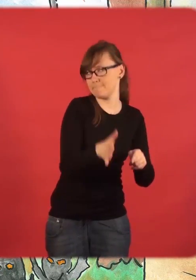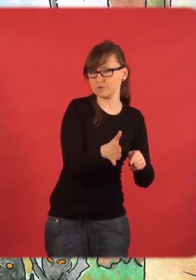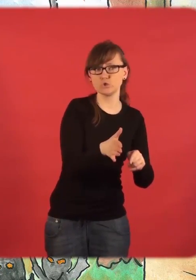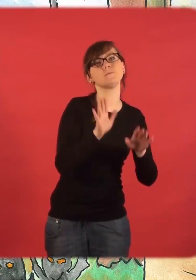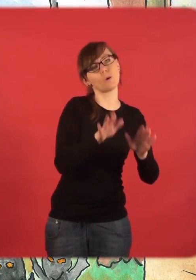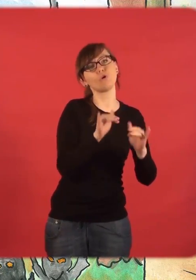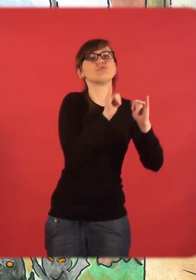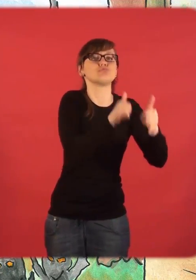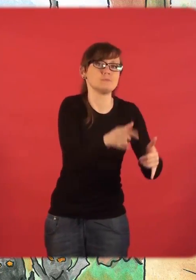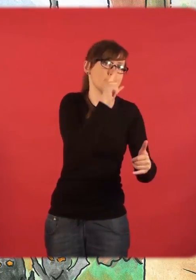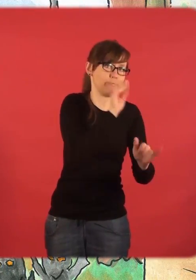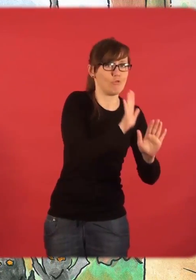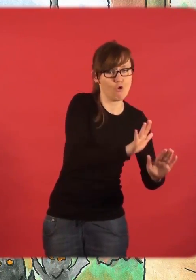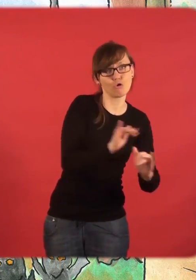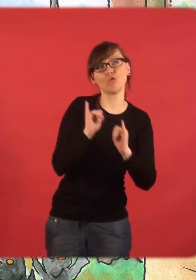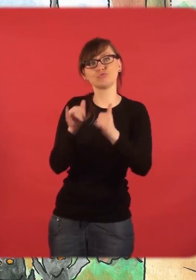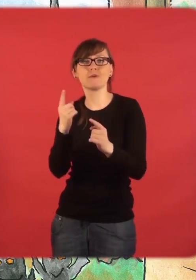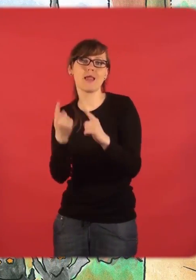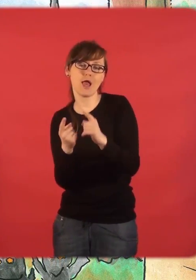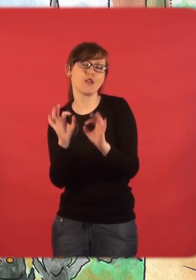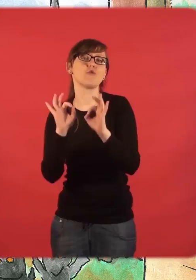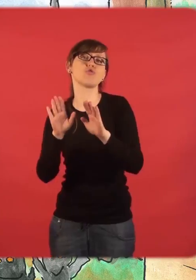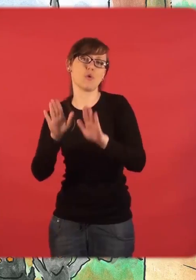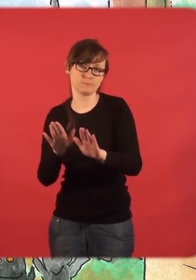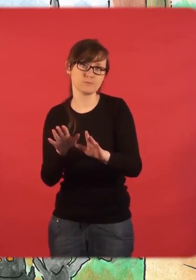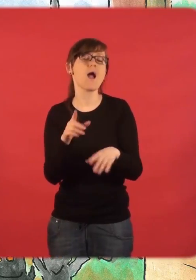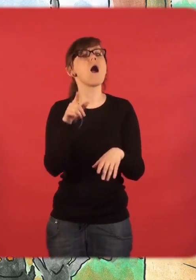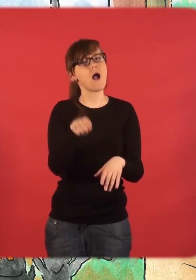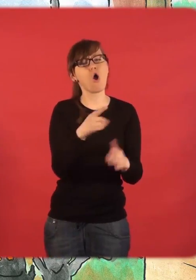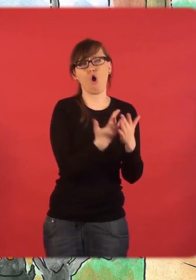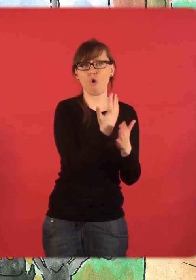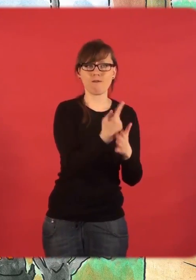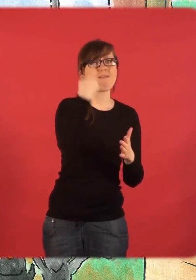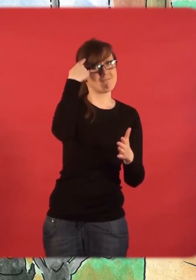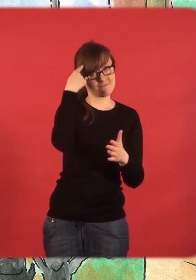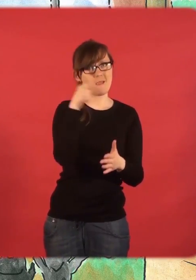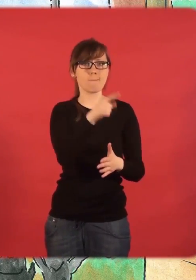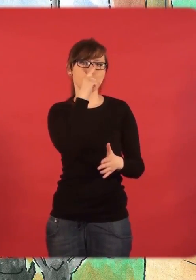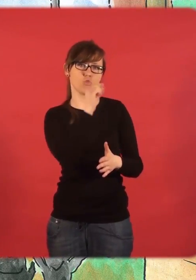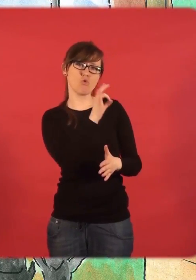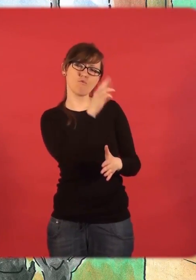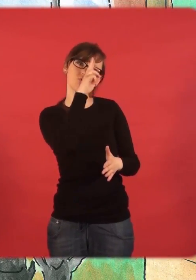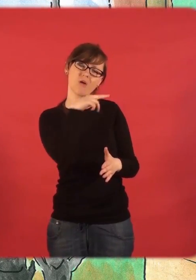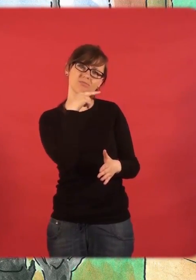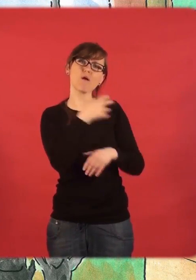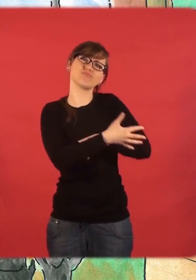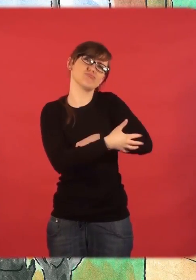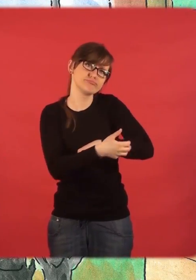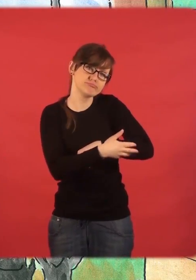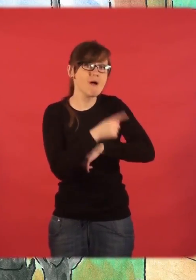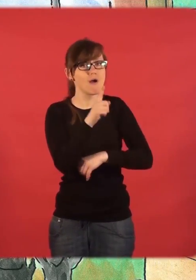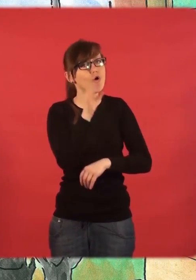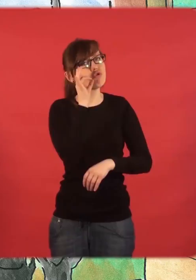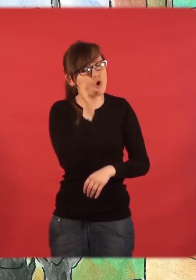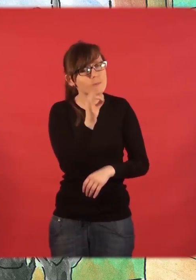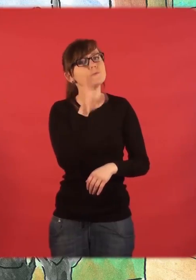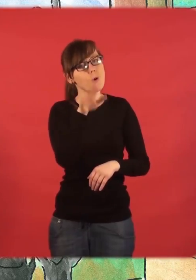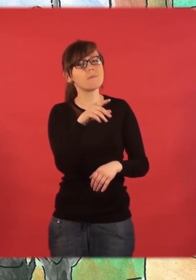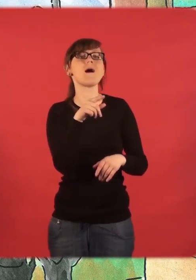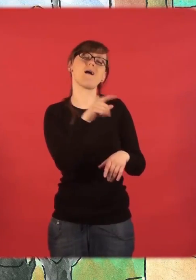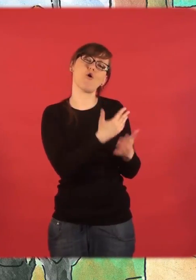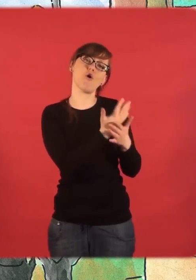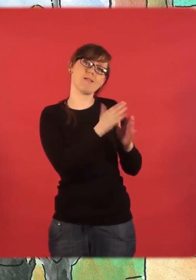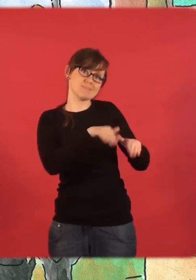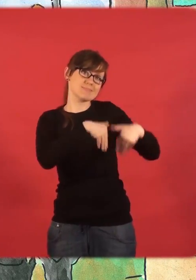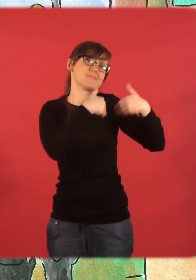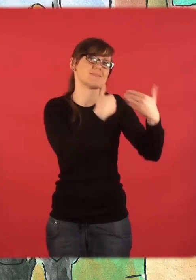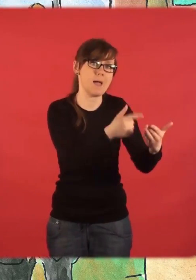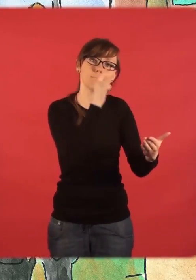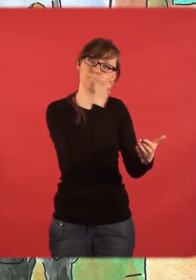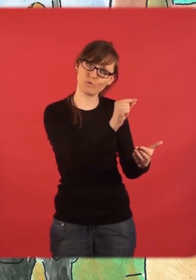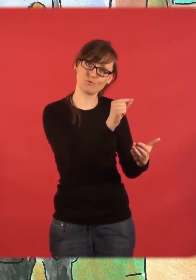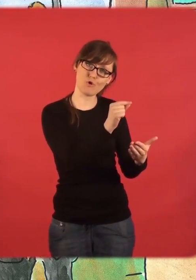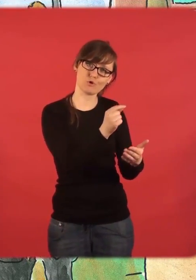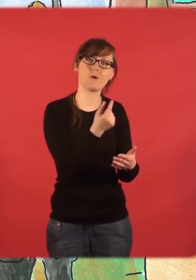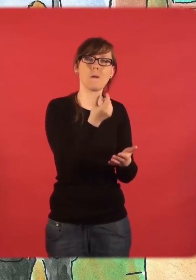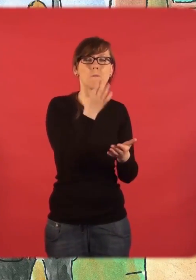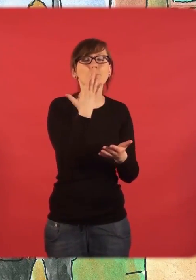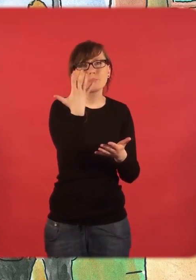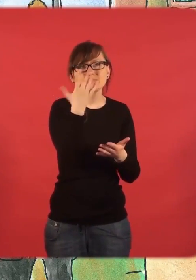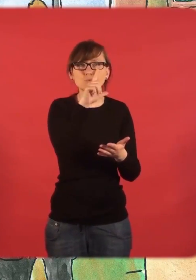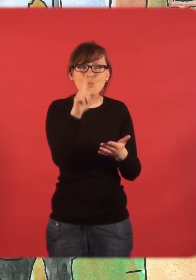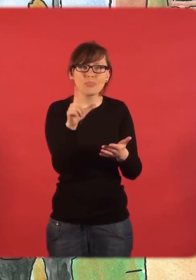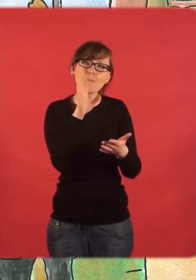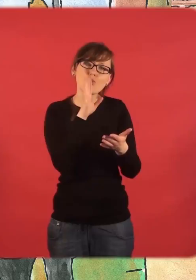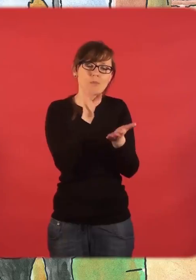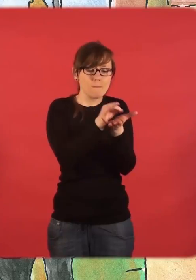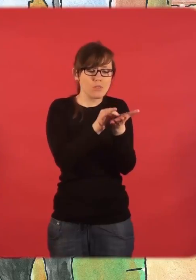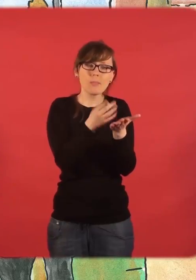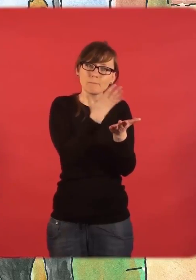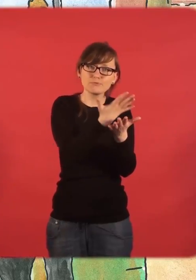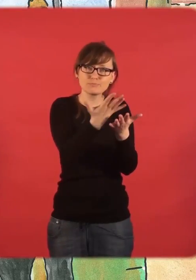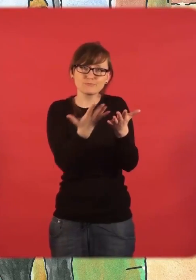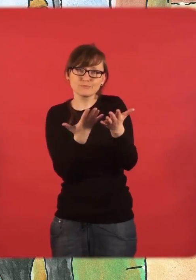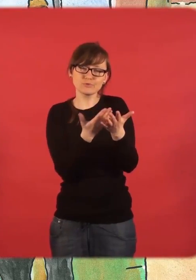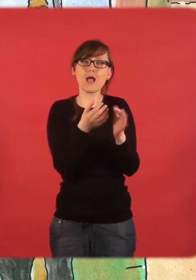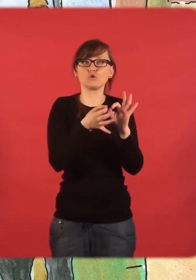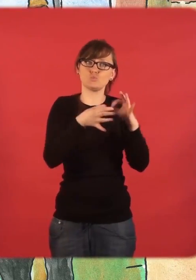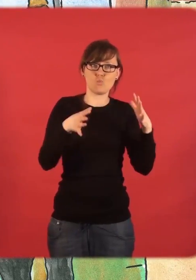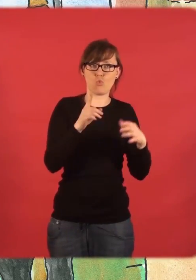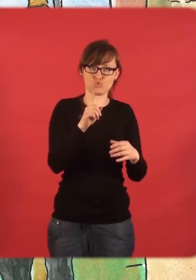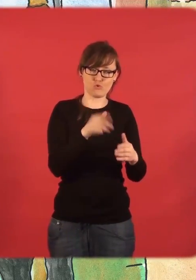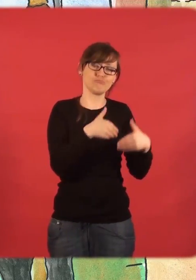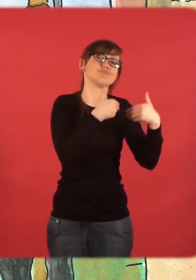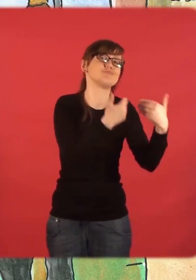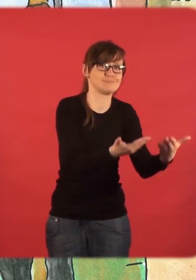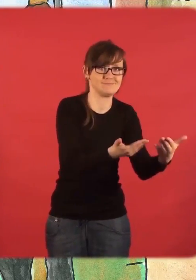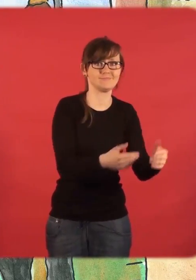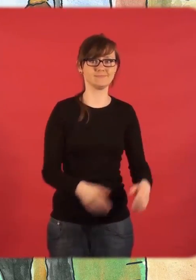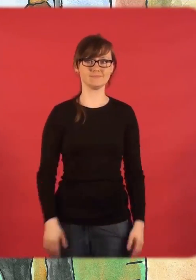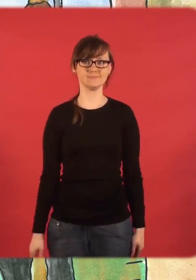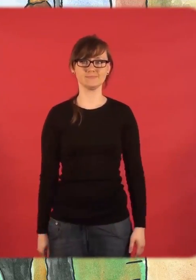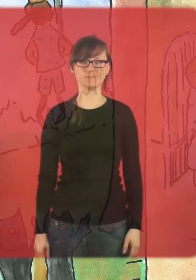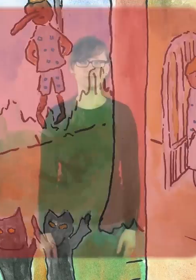Ogniojad wzruszył się i nikomu nie zrobił krzywdy, a gdy dowiedział się, że ojciec Pinokia jest bardzo poczciwym (dobrym), ale biednym człowiekiem, dał pajacykowi pięć złotych monet.